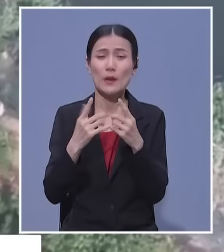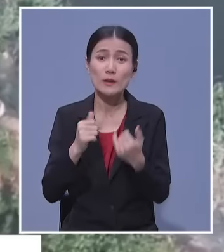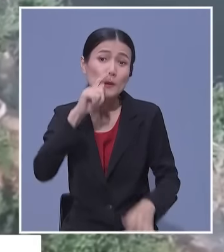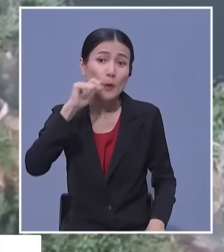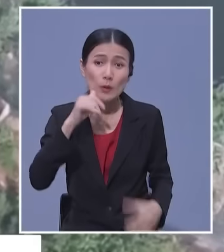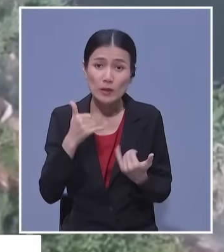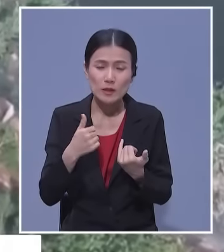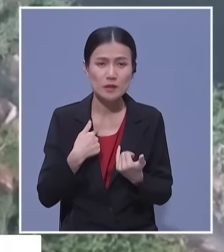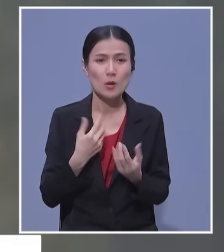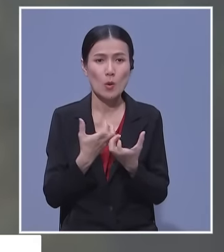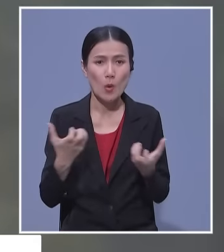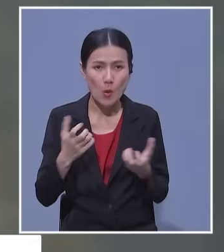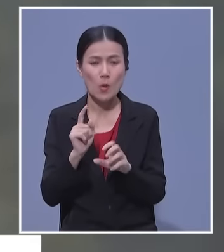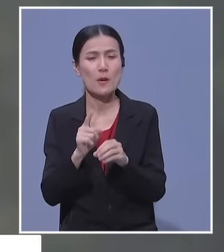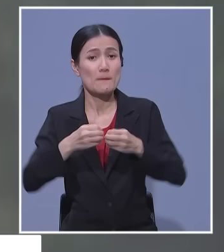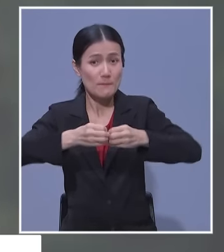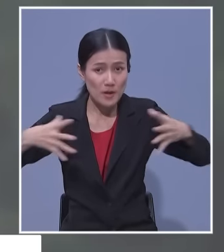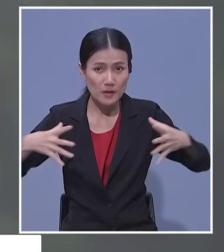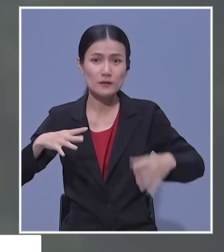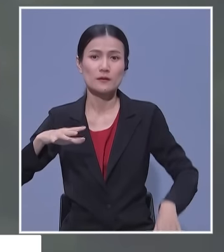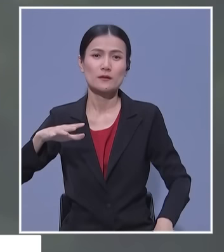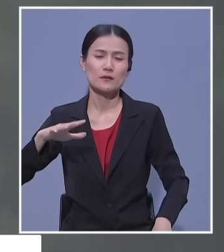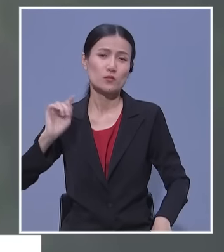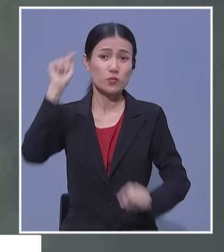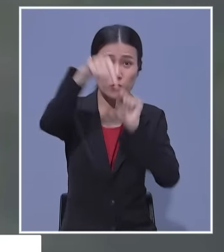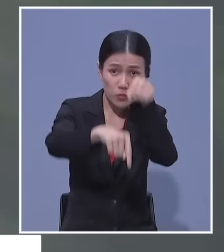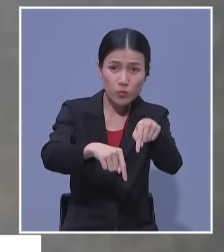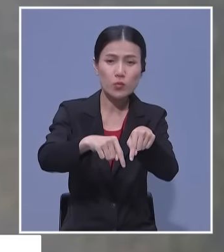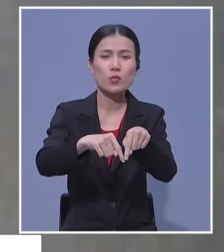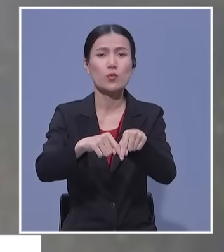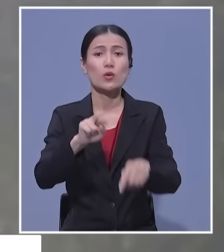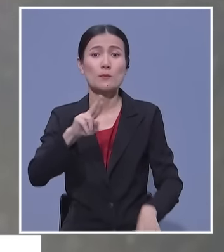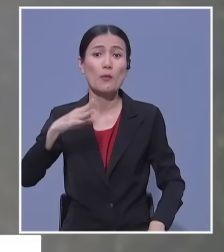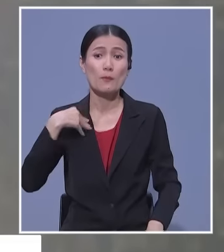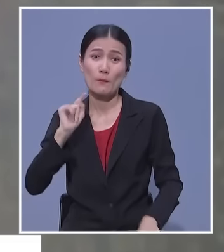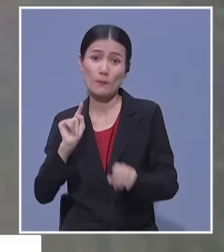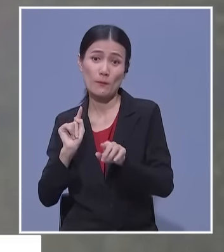สหรัฐรวมถึงระเบิดร่อนแล้วก็ไฮมาสหรือว่า ระบบยิงจรวดด้วยปืนใหญ่เคลื่อนที่คล่อง